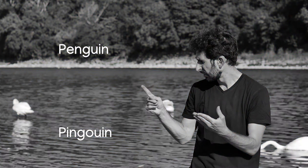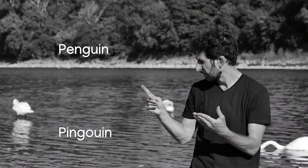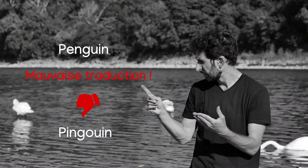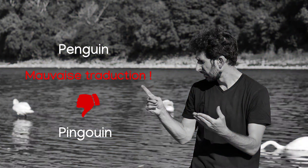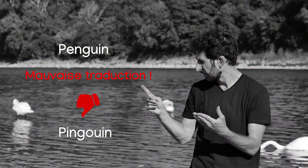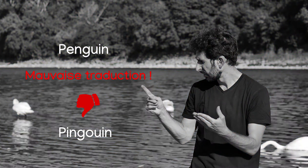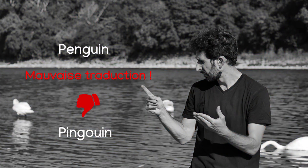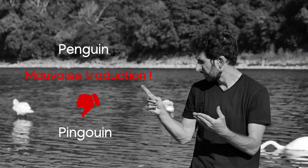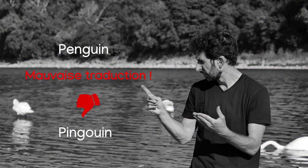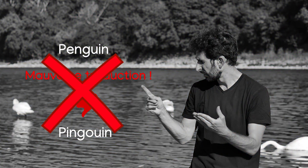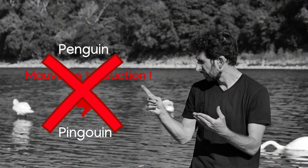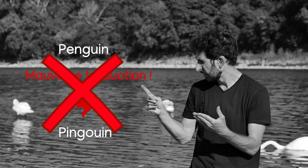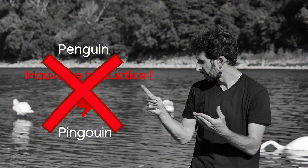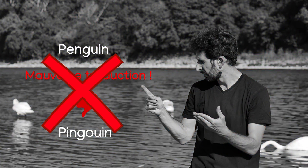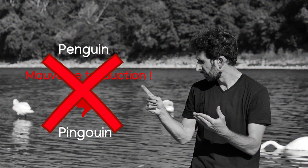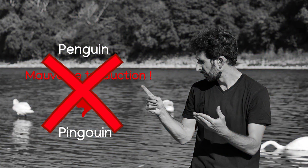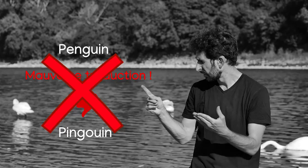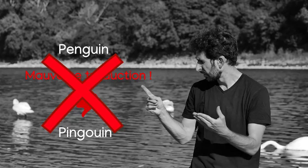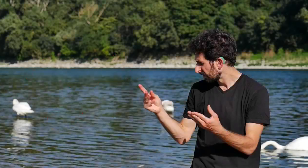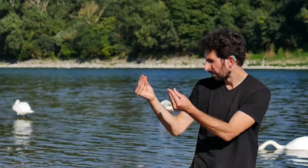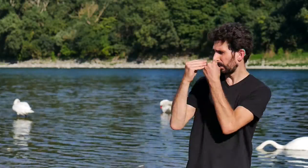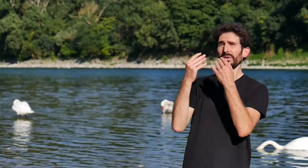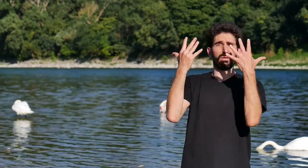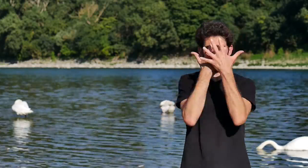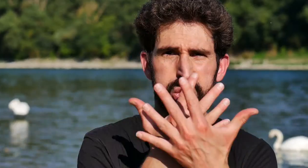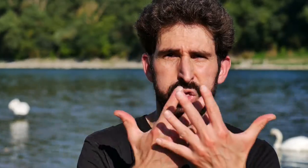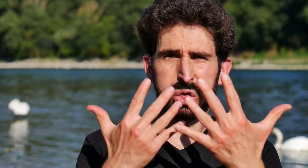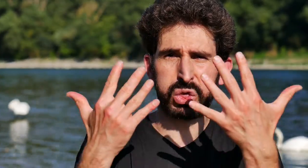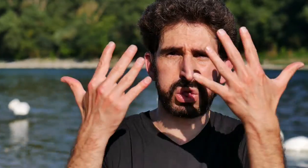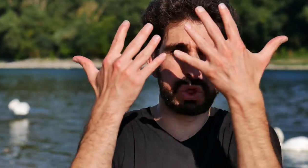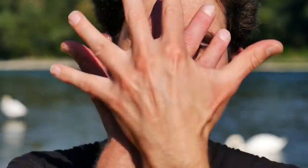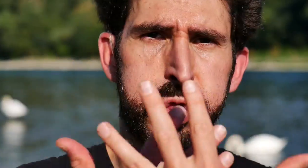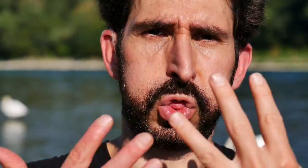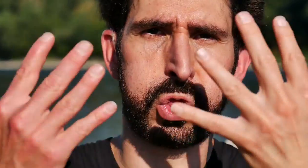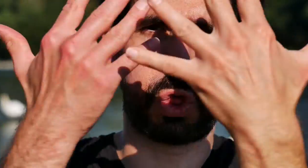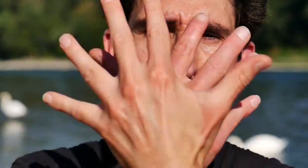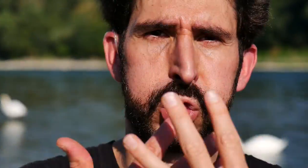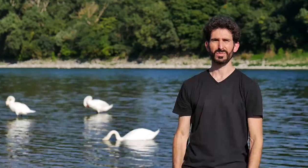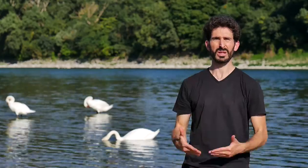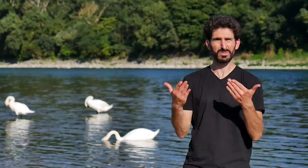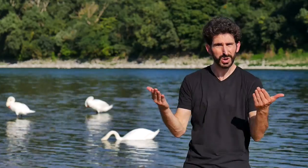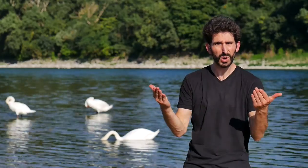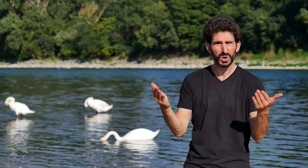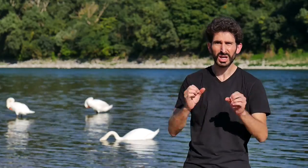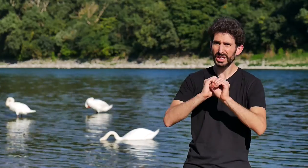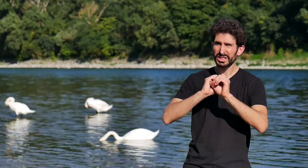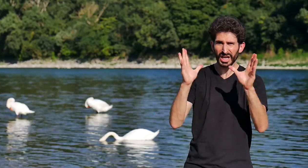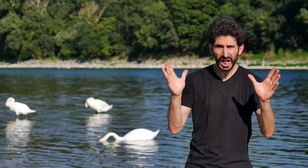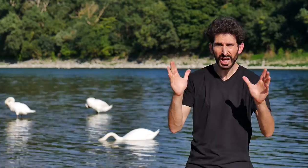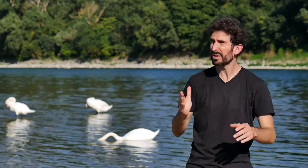de l'anglais au français qui nous embrouillent encore plus. Bon, c'est clair.